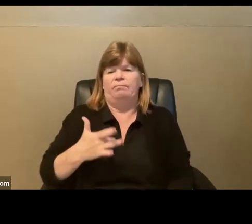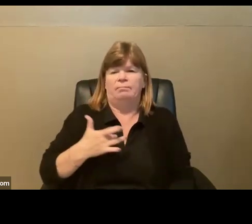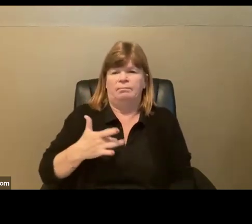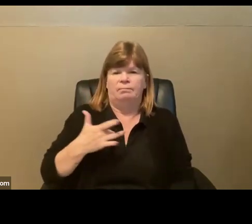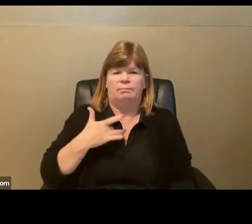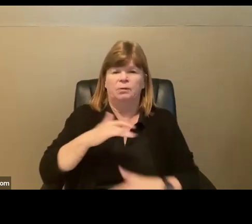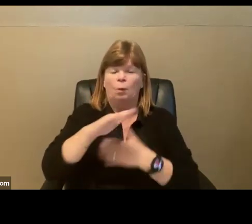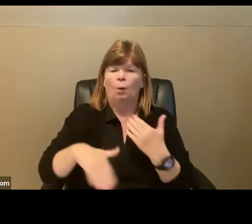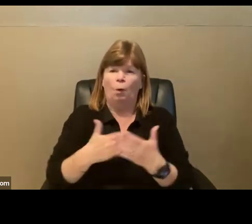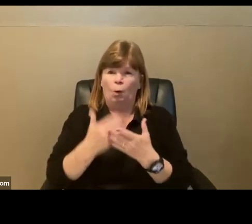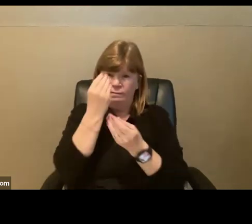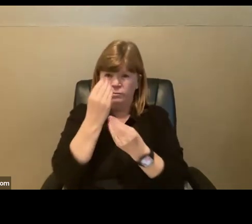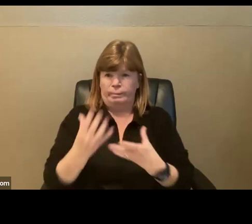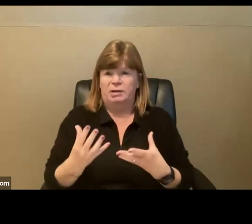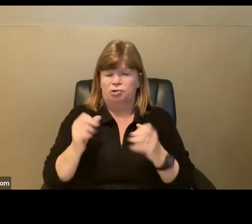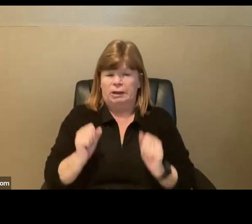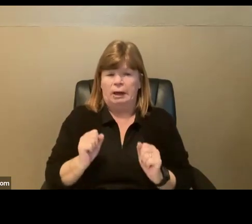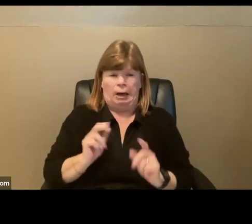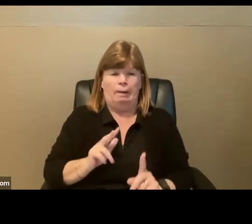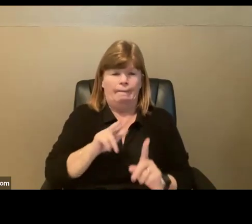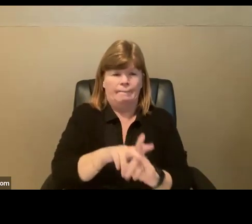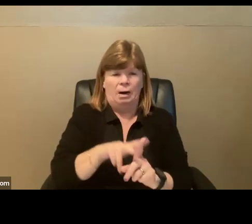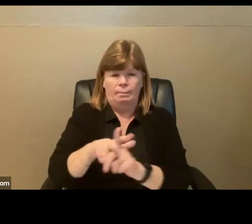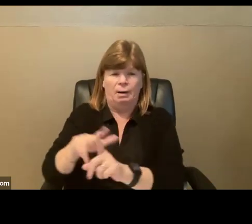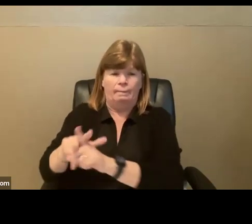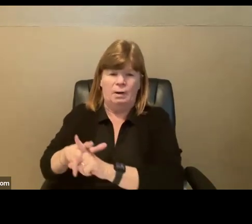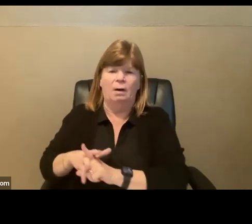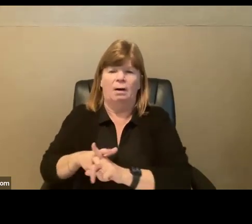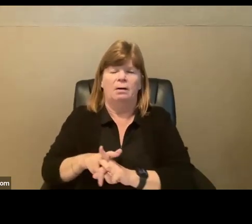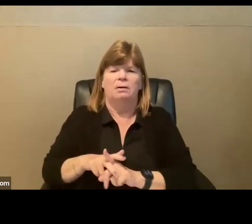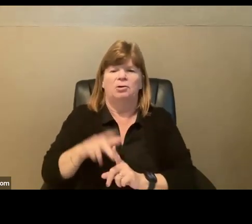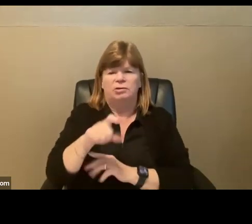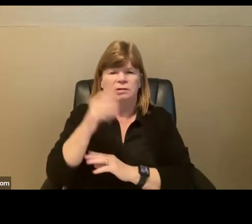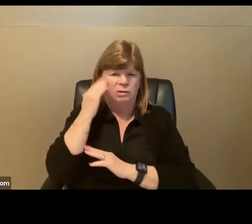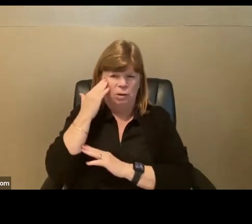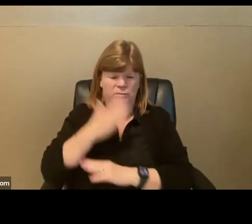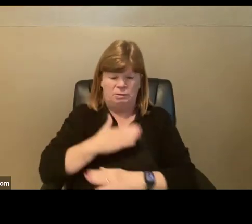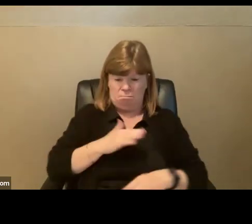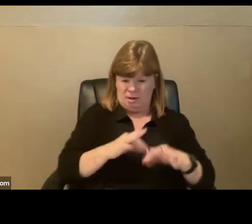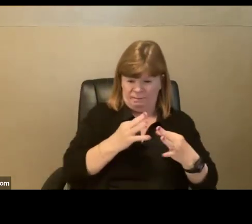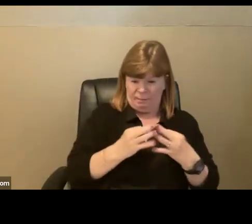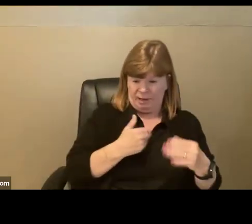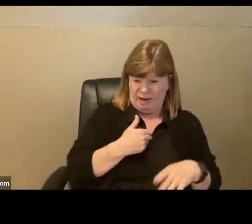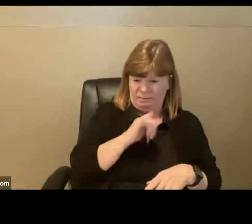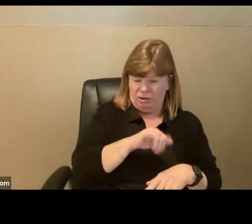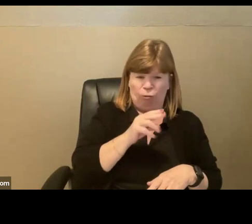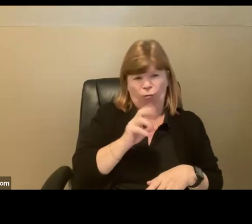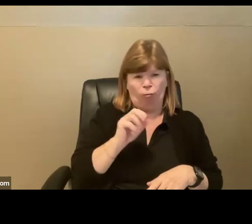Toda la información puede aplicarse a diferentes personas. Solo necesita saber, ¿su familiar tiene un intestino o vejiga neurógenos?